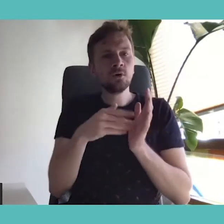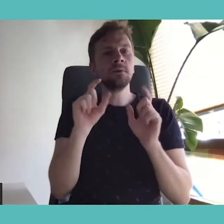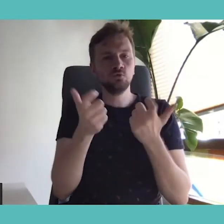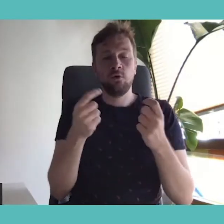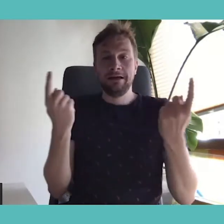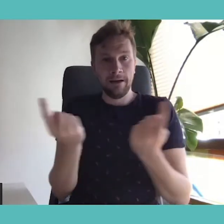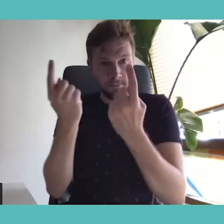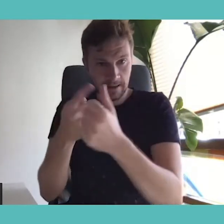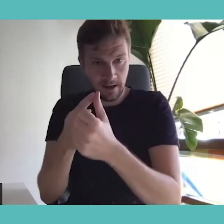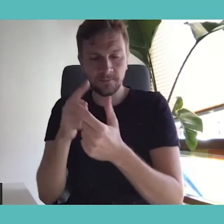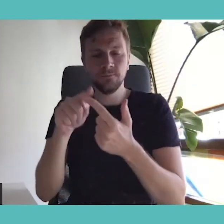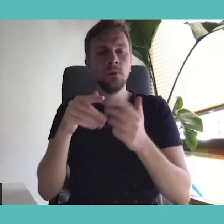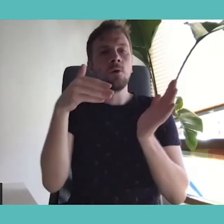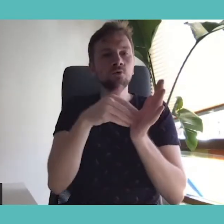Potrzebujemy po pierwsze kampanii.